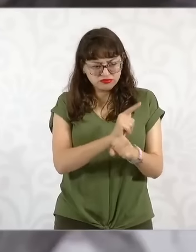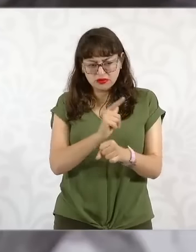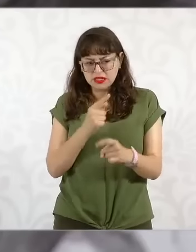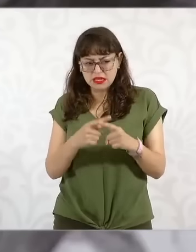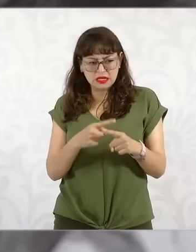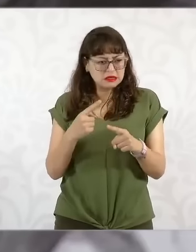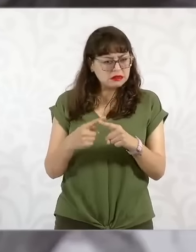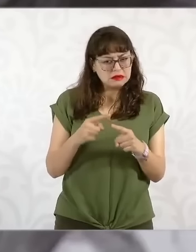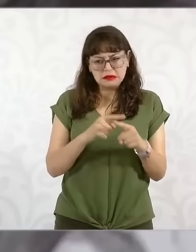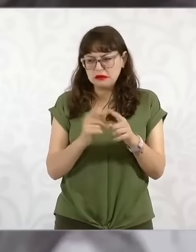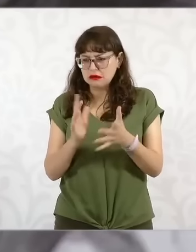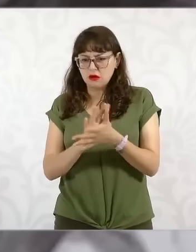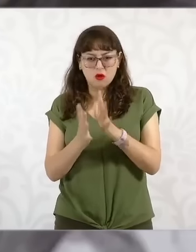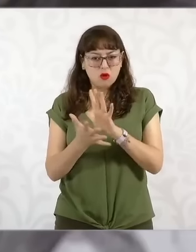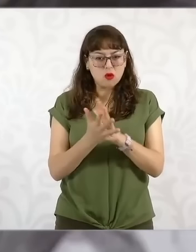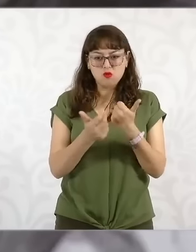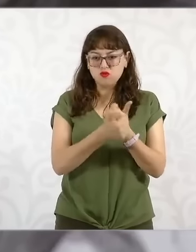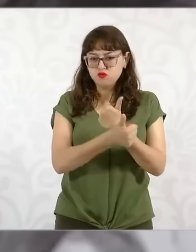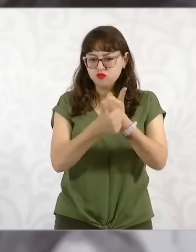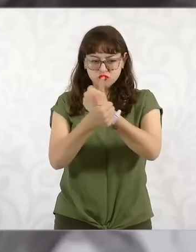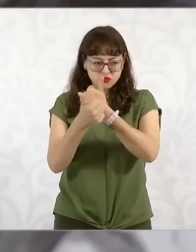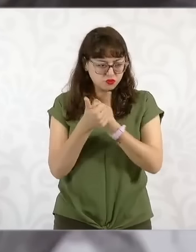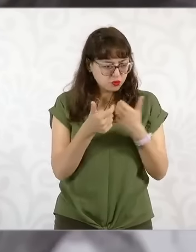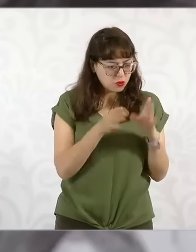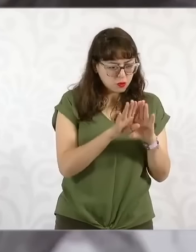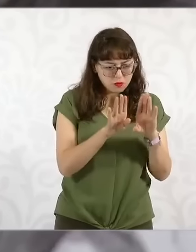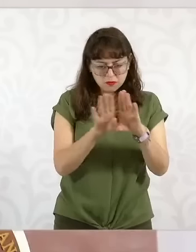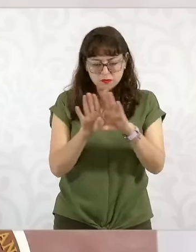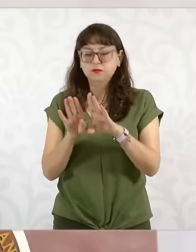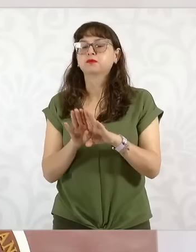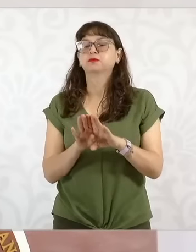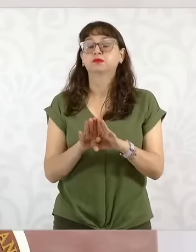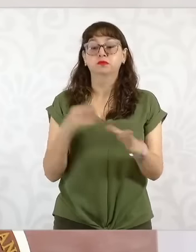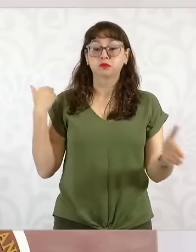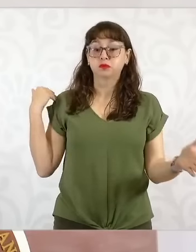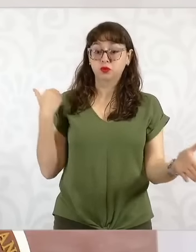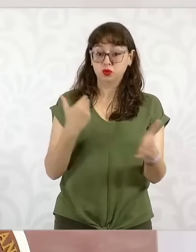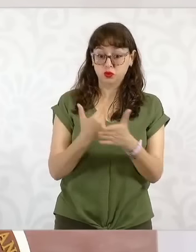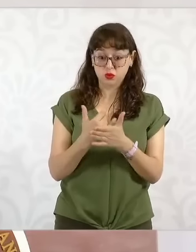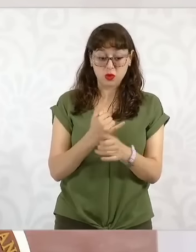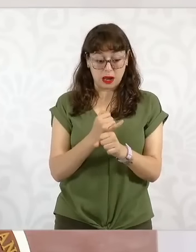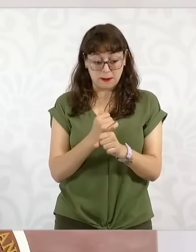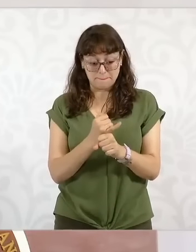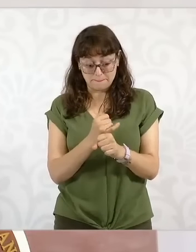y reconstrucción de patrones de operación. Estas investigaciones permitieron conocer la estructura,